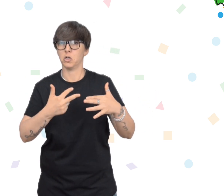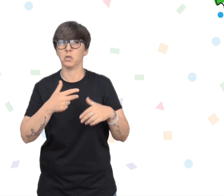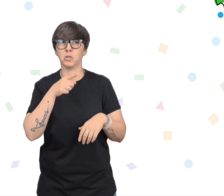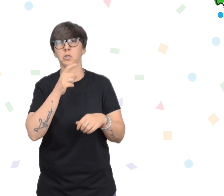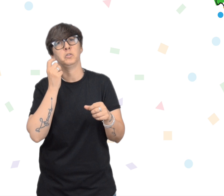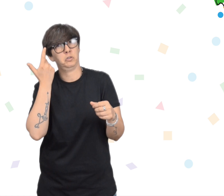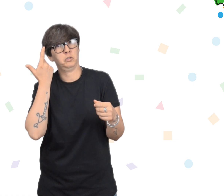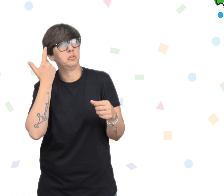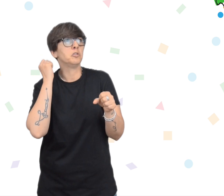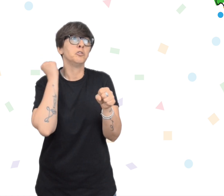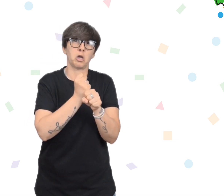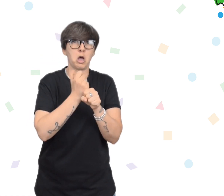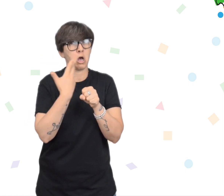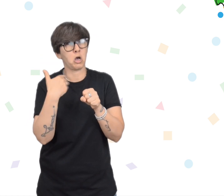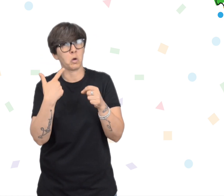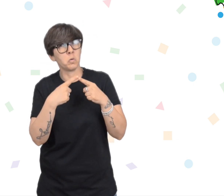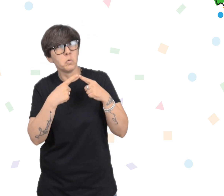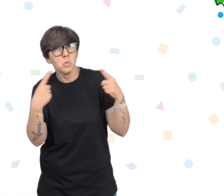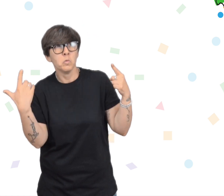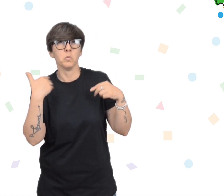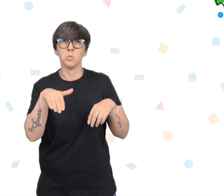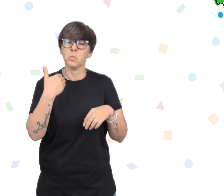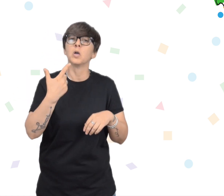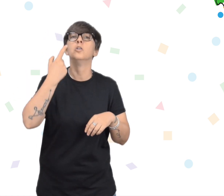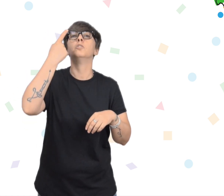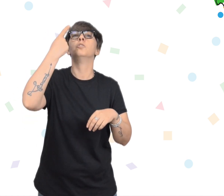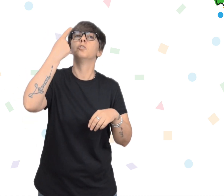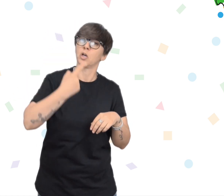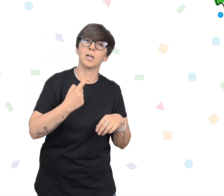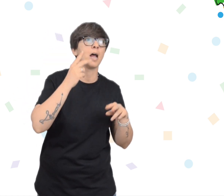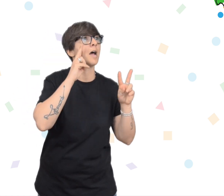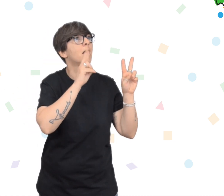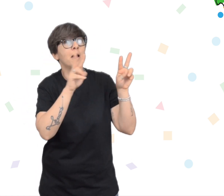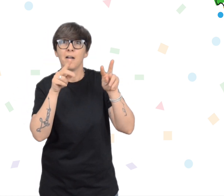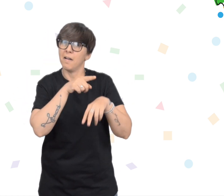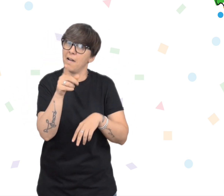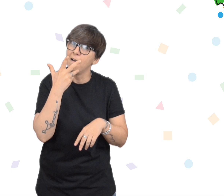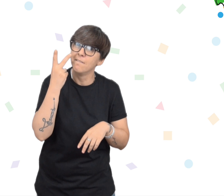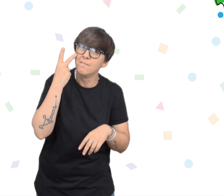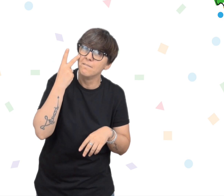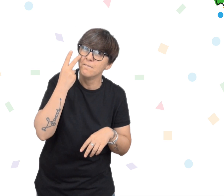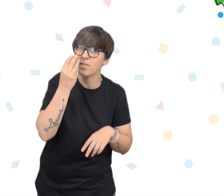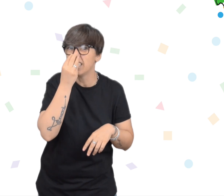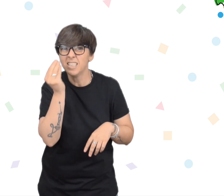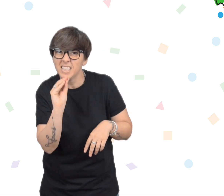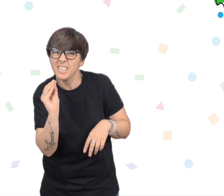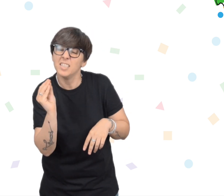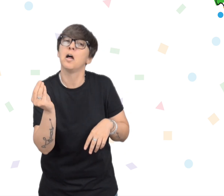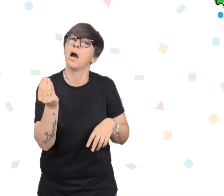Quindi ha una storia millenaria. Siete curiosi di vederla?